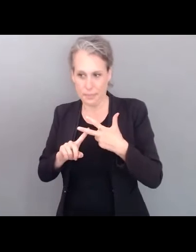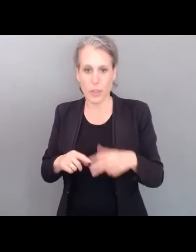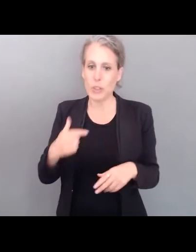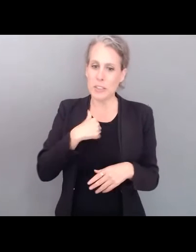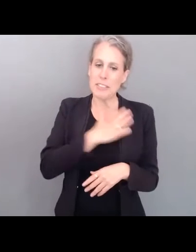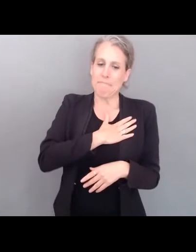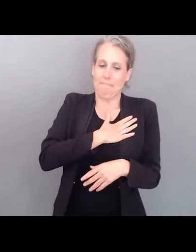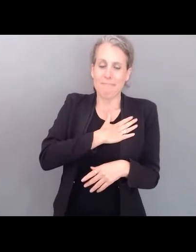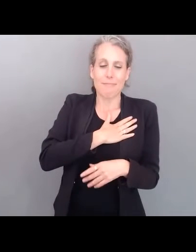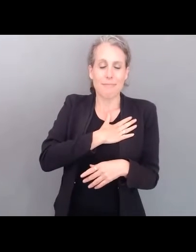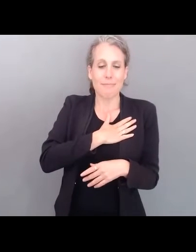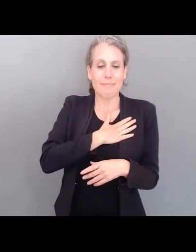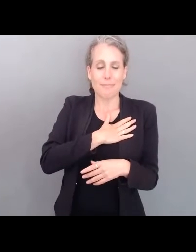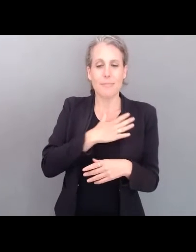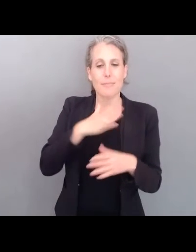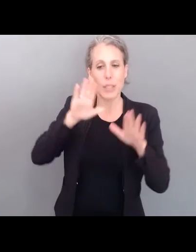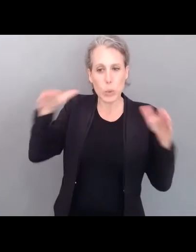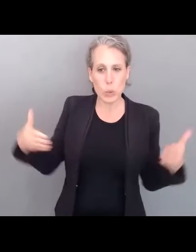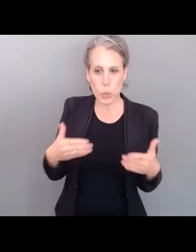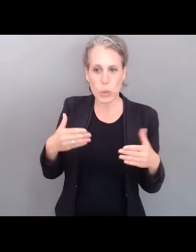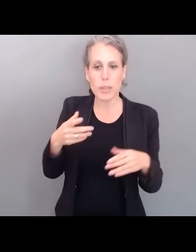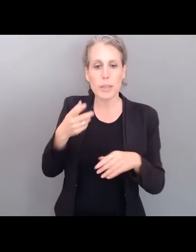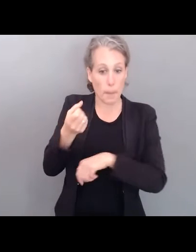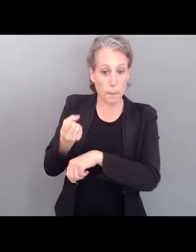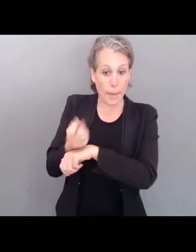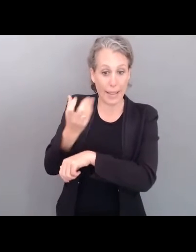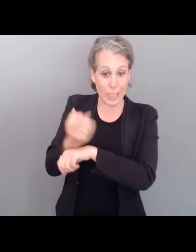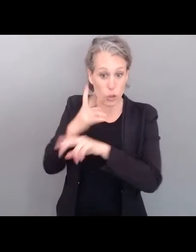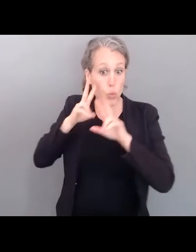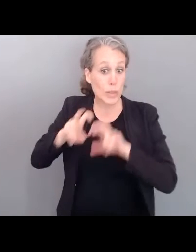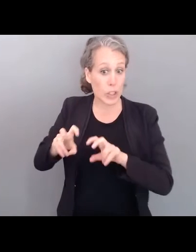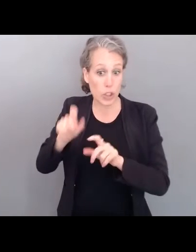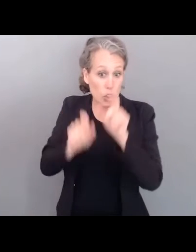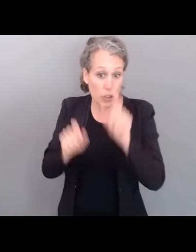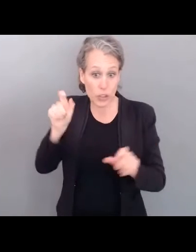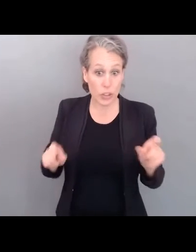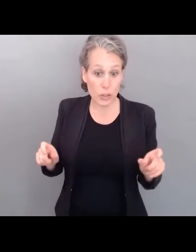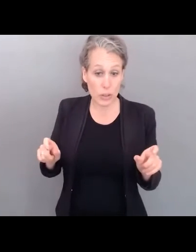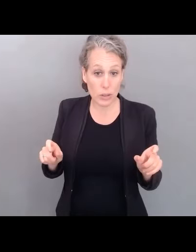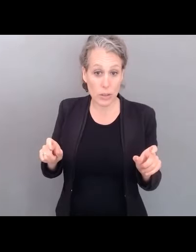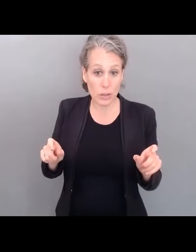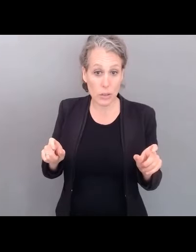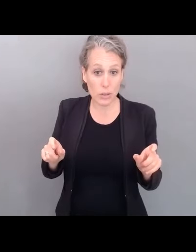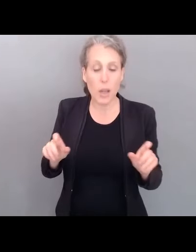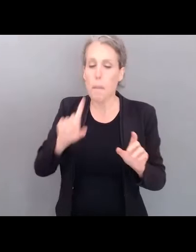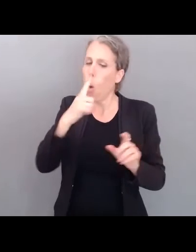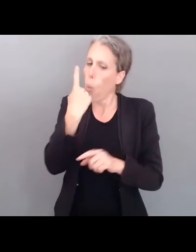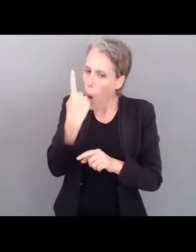Y comenzaremos con Bangladesh y luego Bolivia y luego Nigeria, así que tengo el